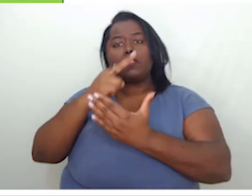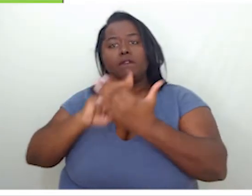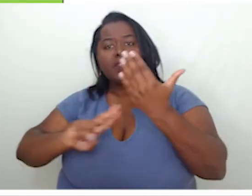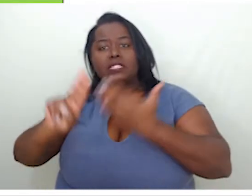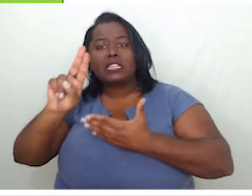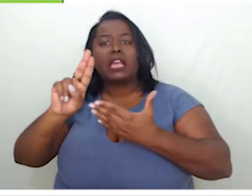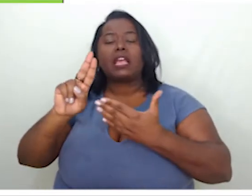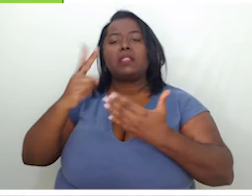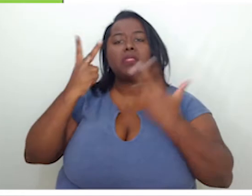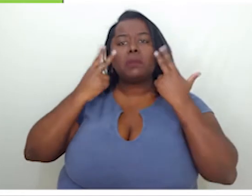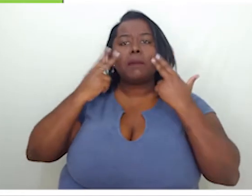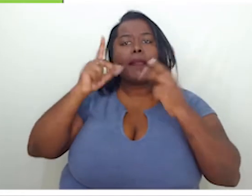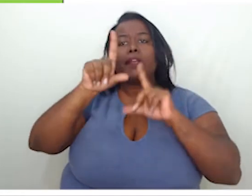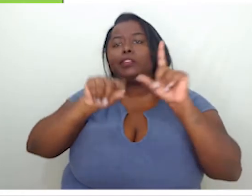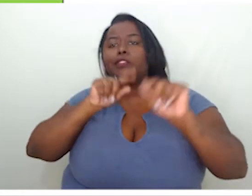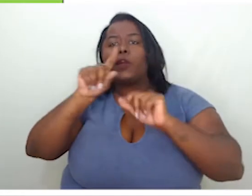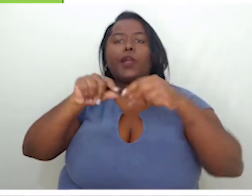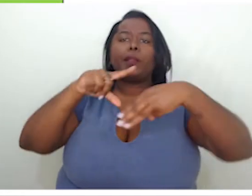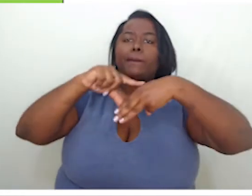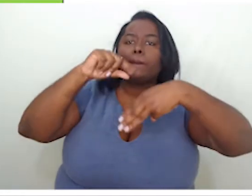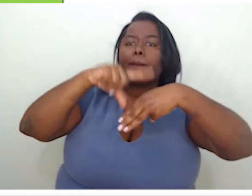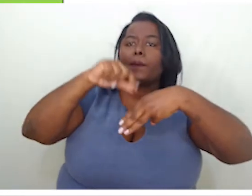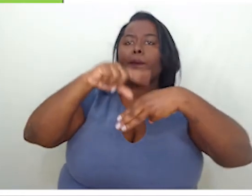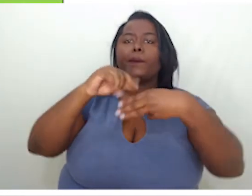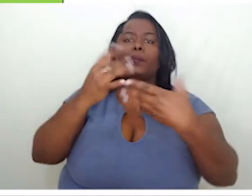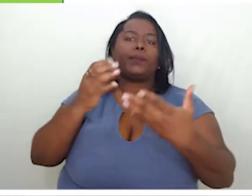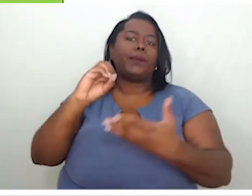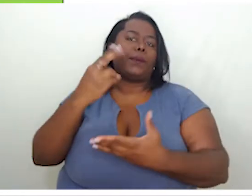por ejemplo, el Moodle o blackboard, y solo esto.